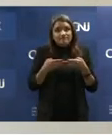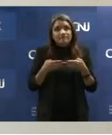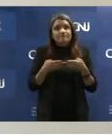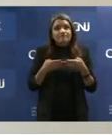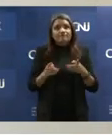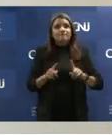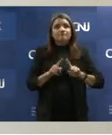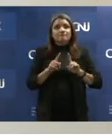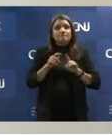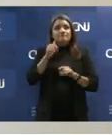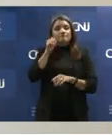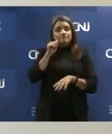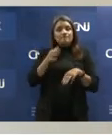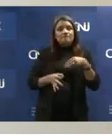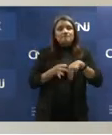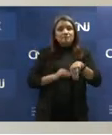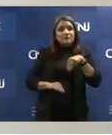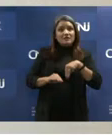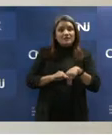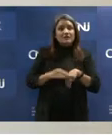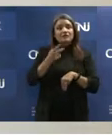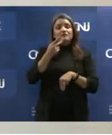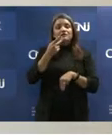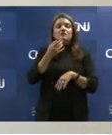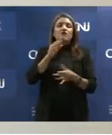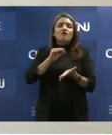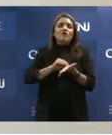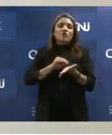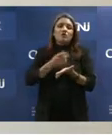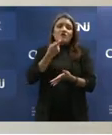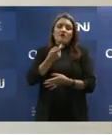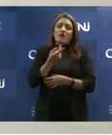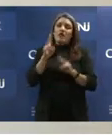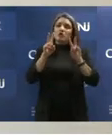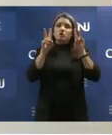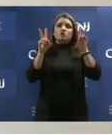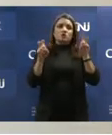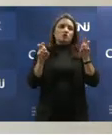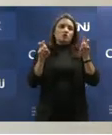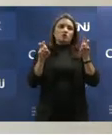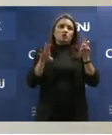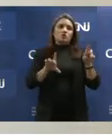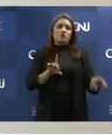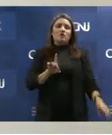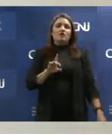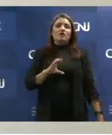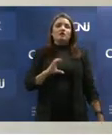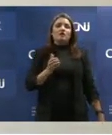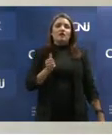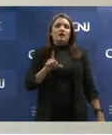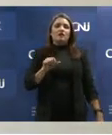que esta senhora ministra abordou tão somente a tese da decadência em seu voto.